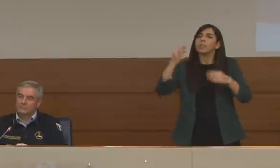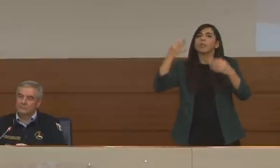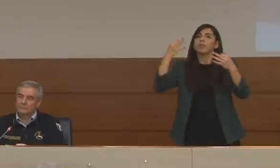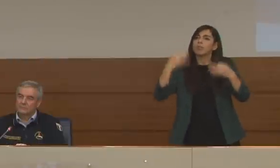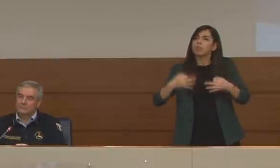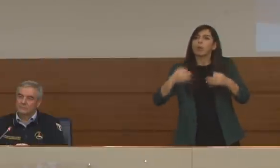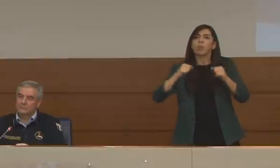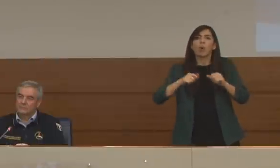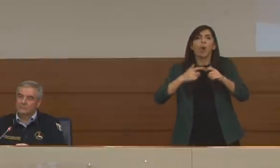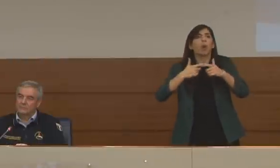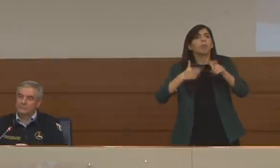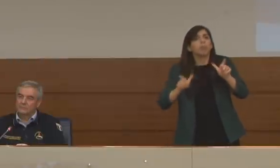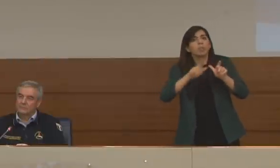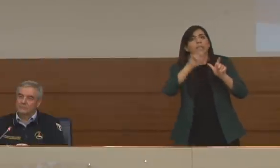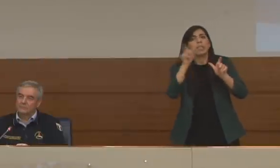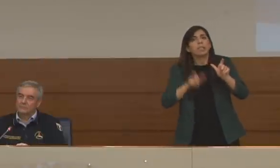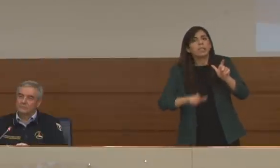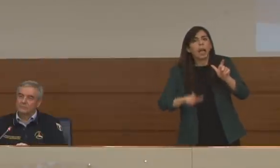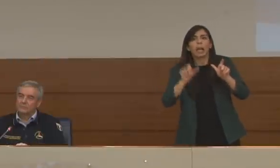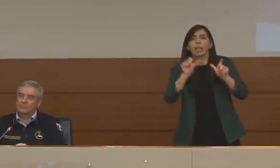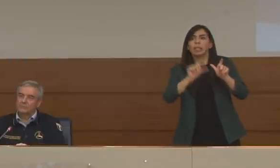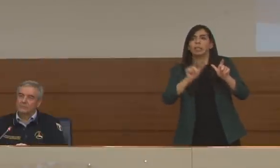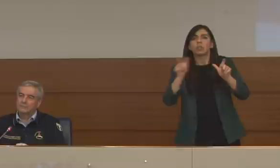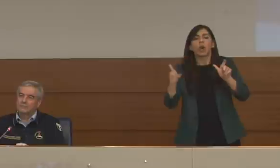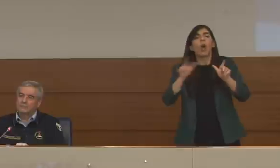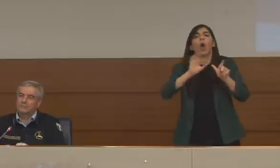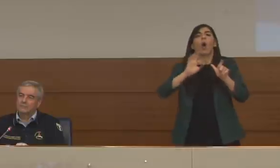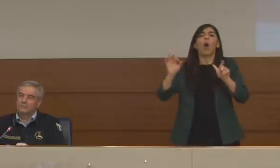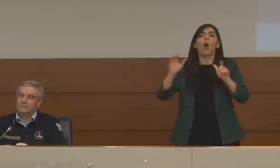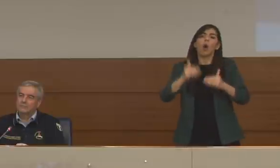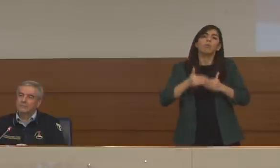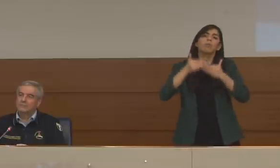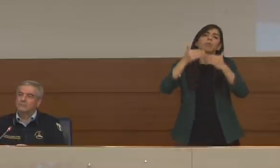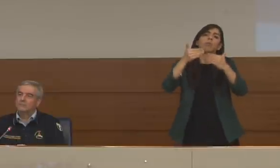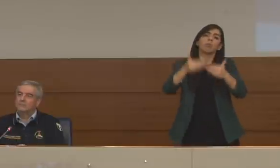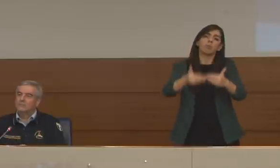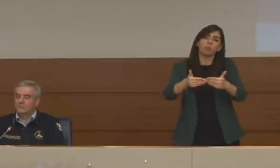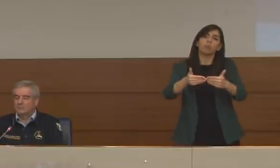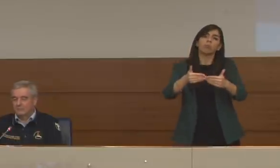l'Italia o se invece prorogare le misure di chiusura?